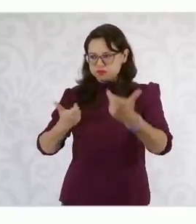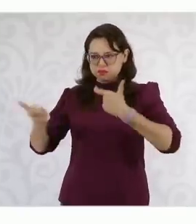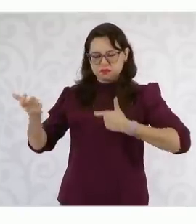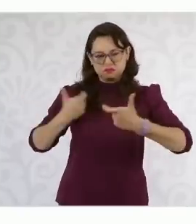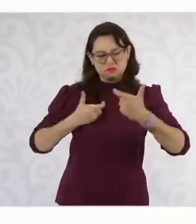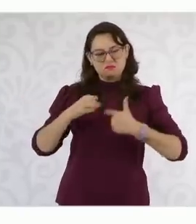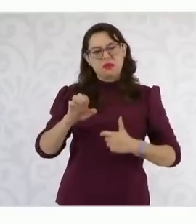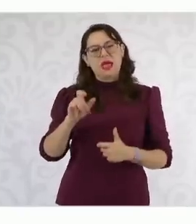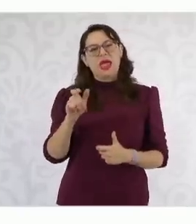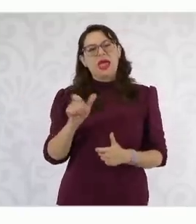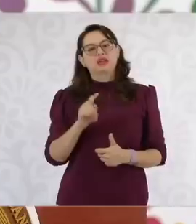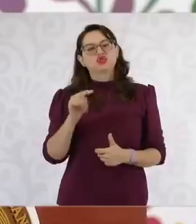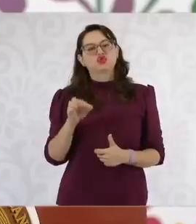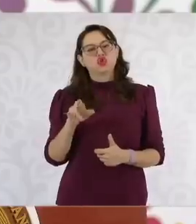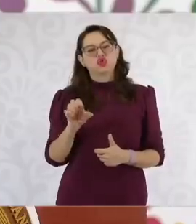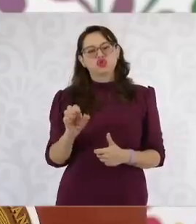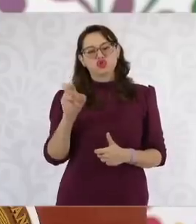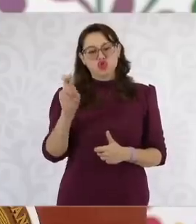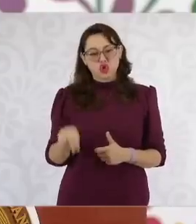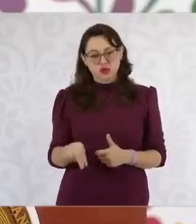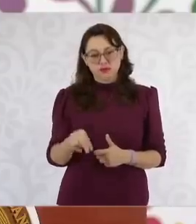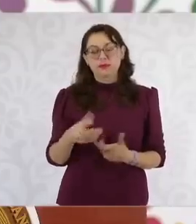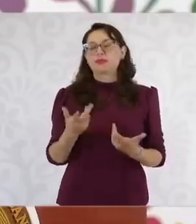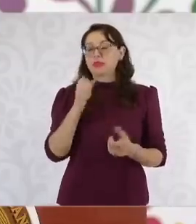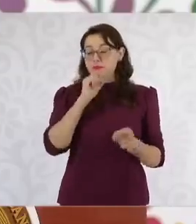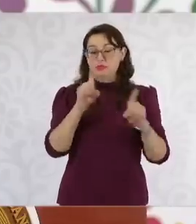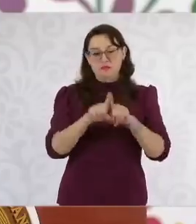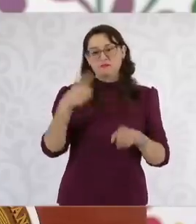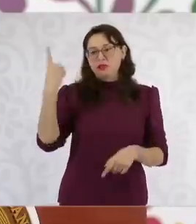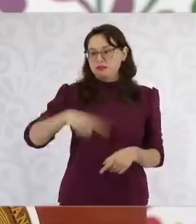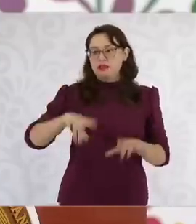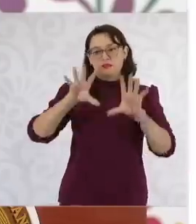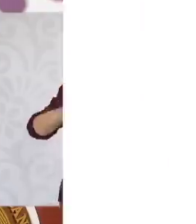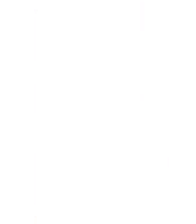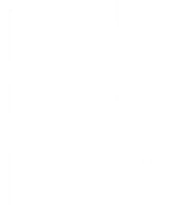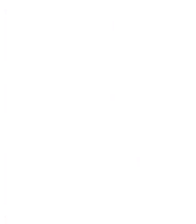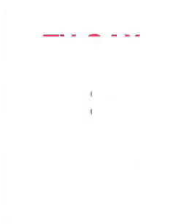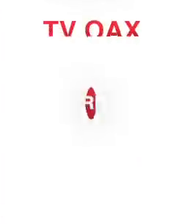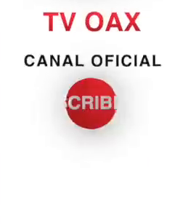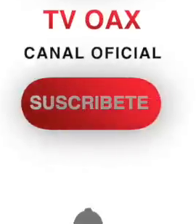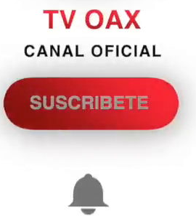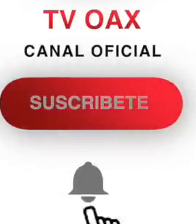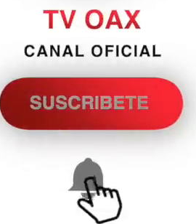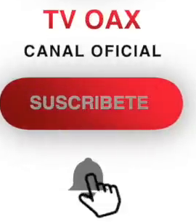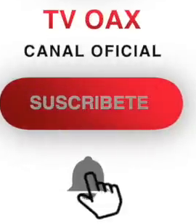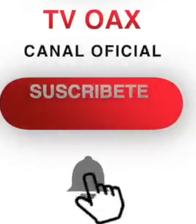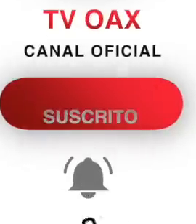atención en Hidalgo en una acción coordinada con defensa Marina la fiscalía general de la república